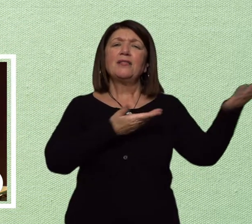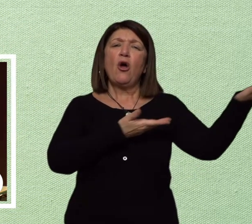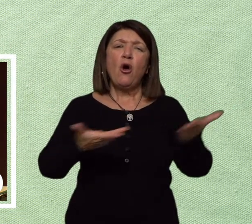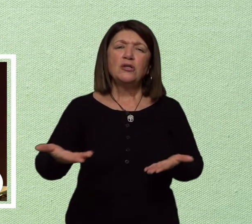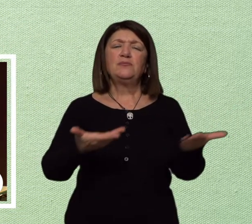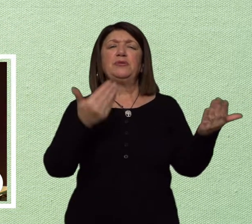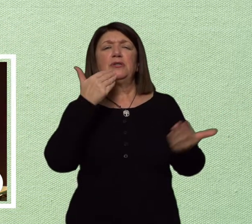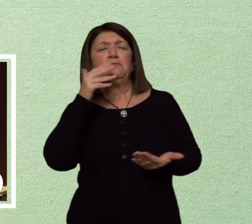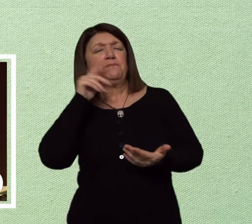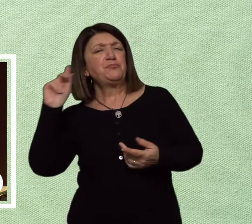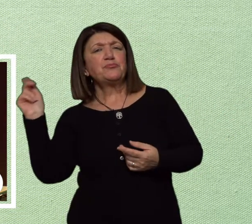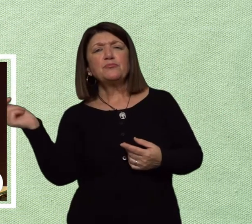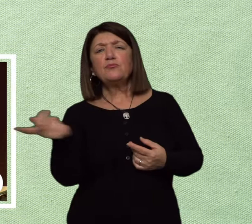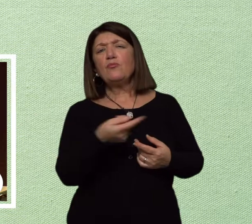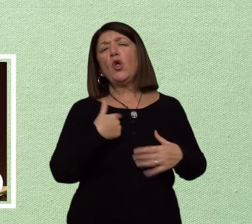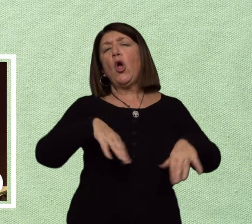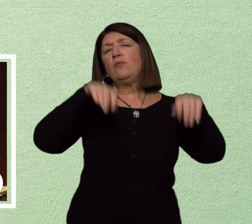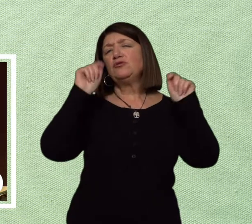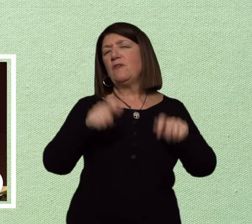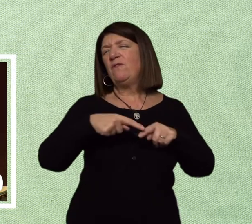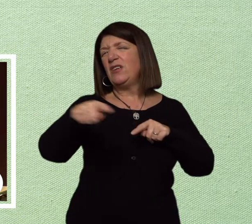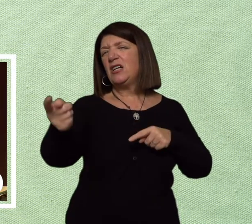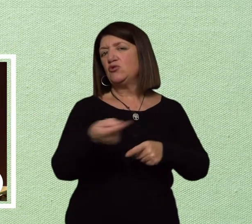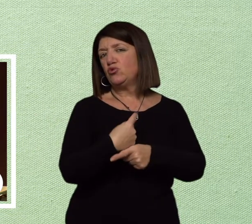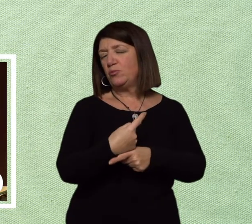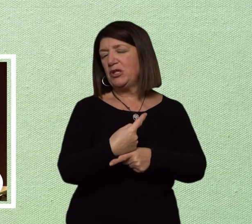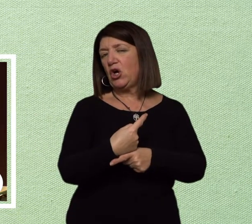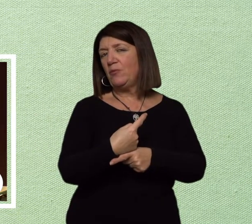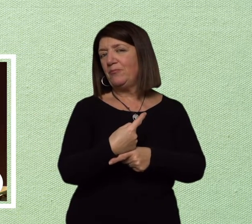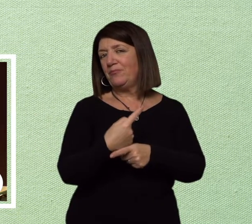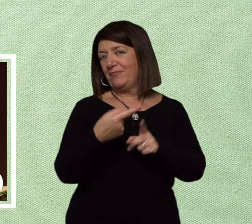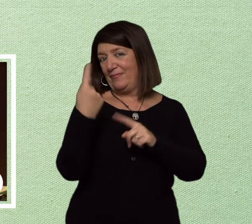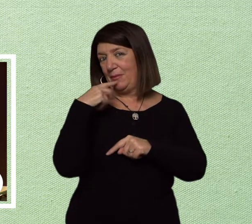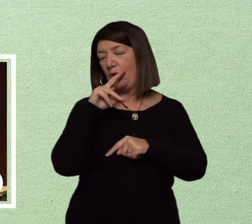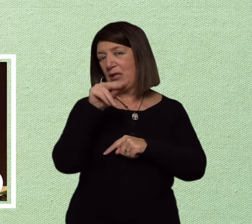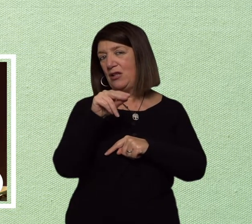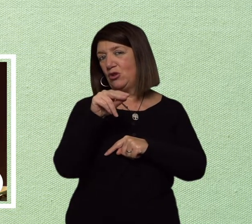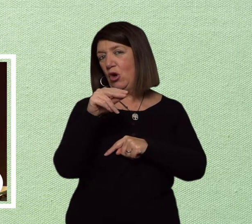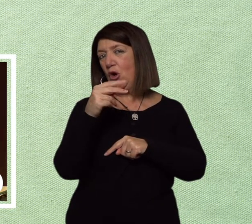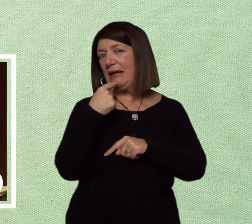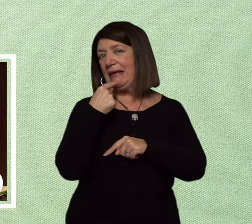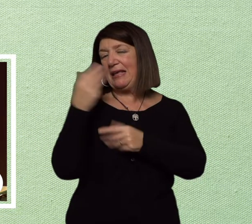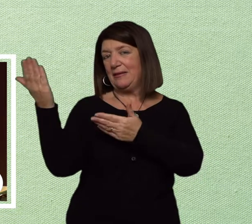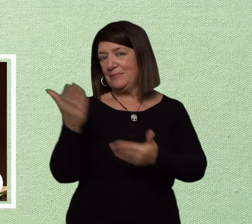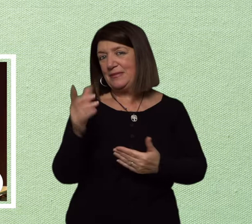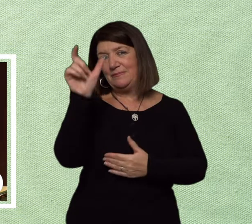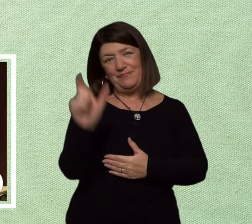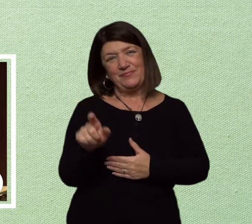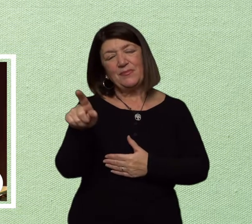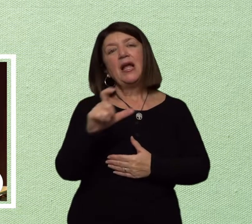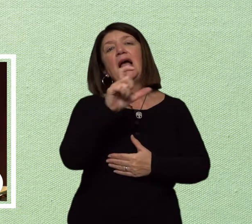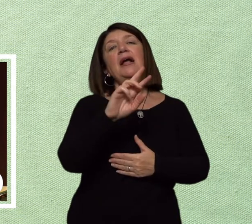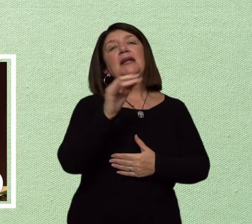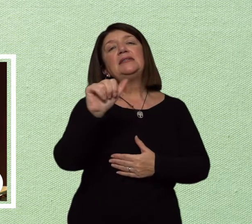Partiamo subito, come vi anticipavo siamo qui in compagnia di Cristina Biglia, che è la ginecologa